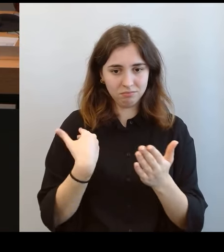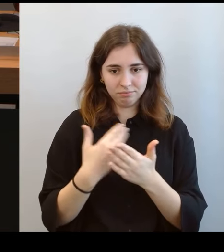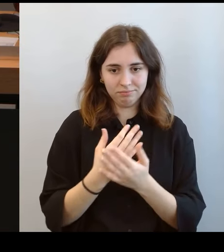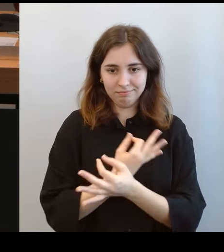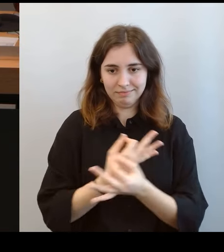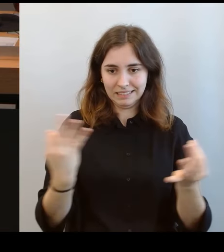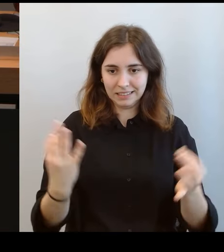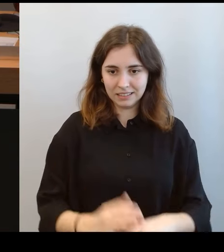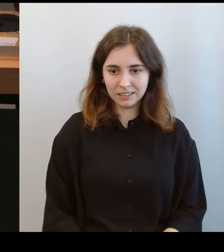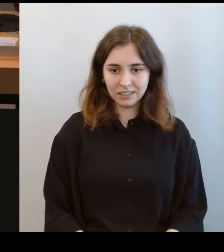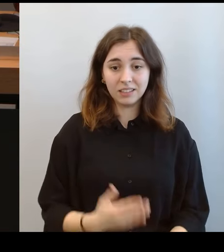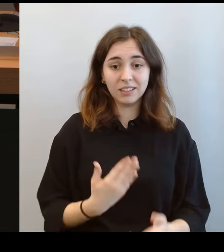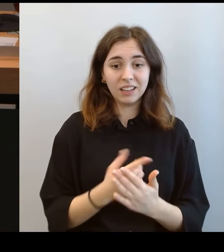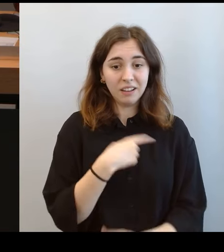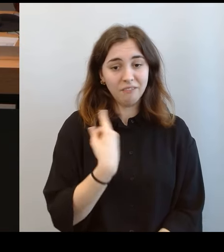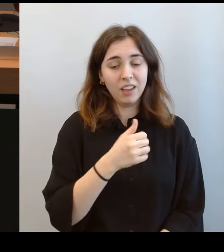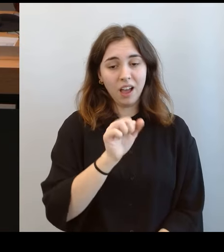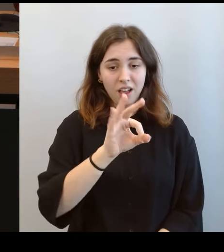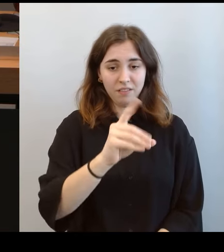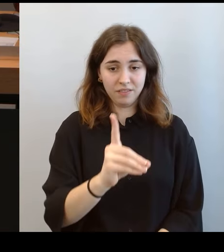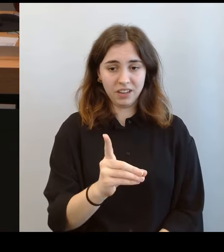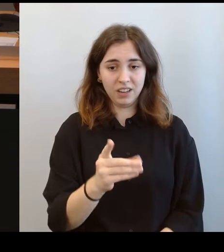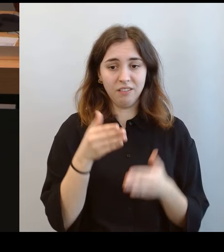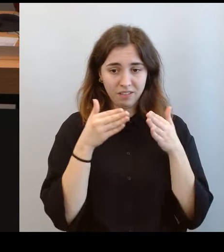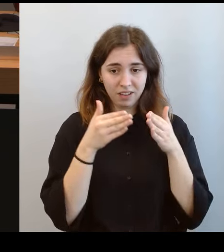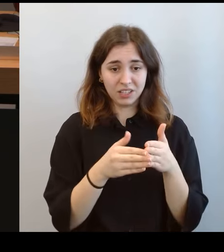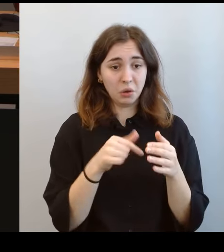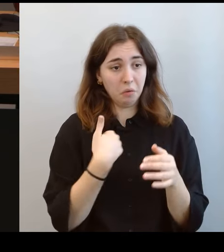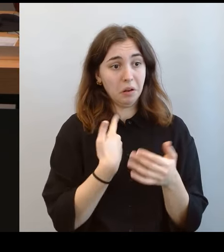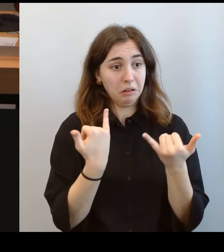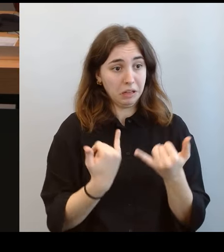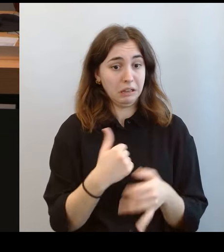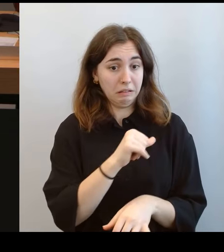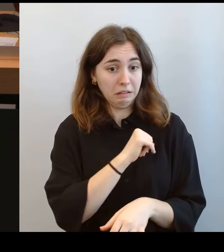weiteren Lösungsvorschläge der im Ausschuss besprochenen und sicherlich